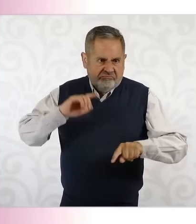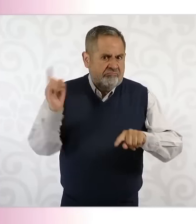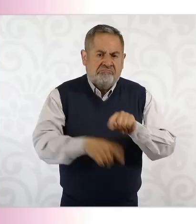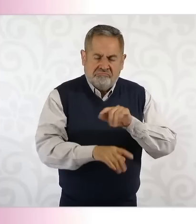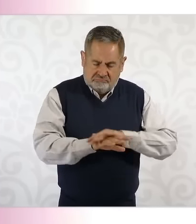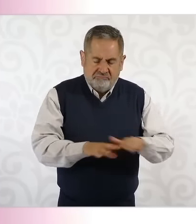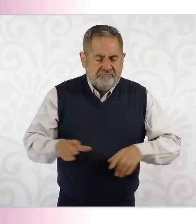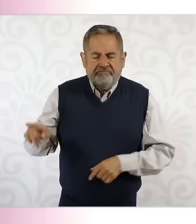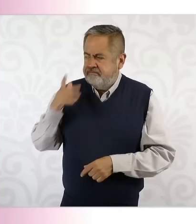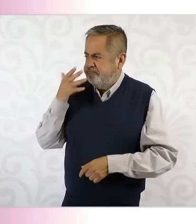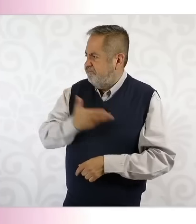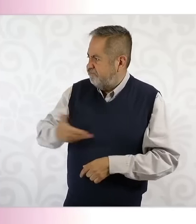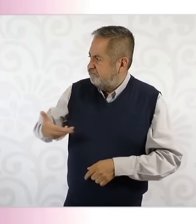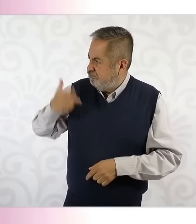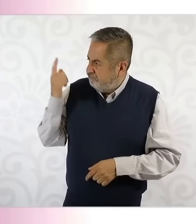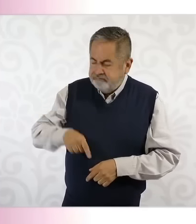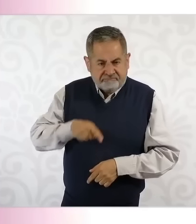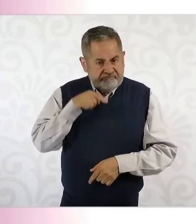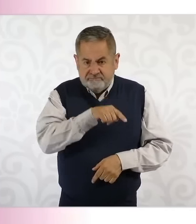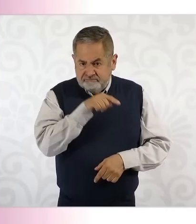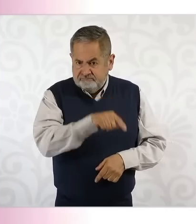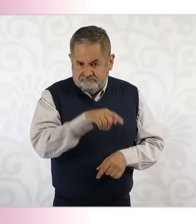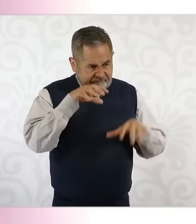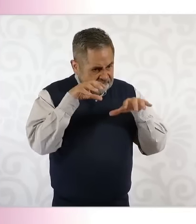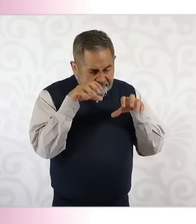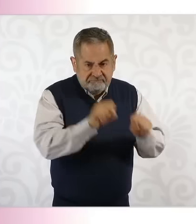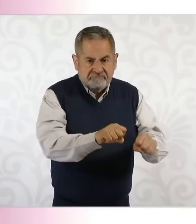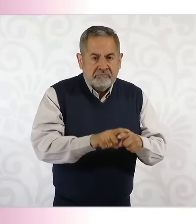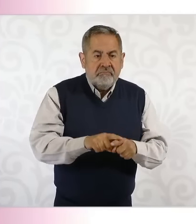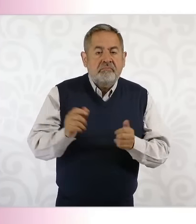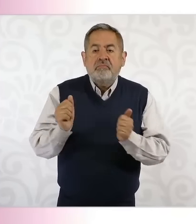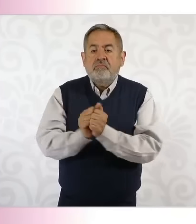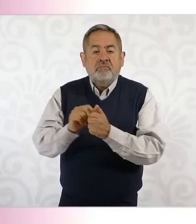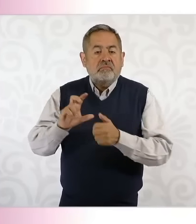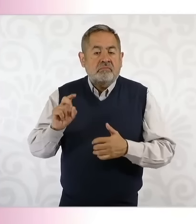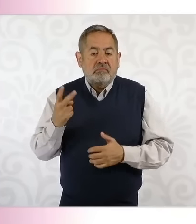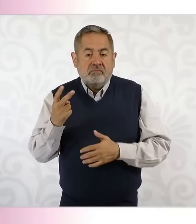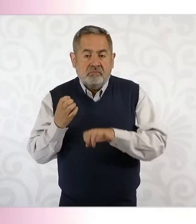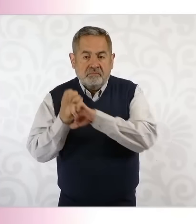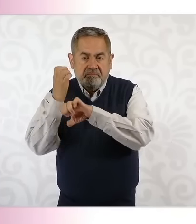las instituciones del gabinete de seguridad en coordinación con las 32 entidades de la República.